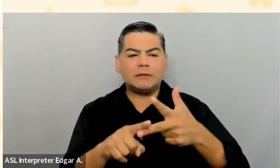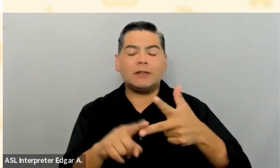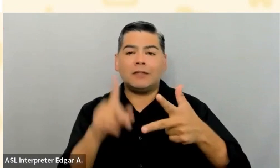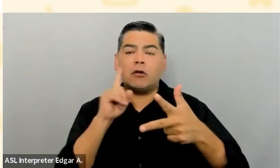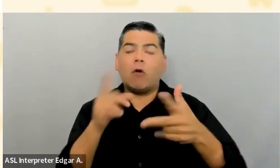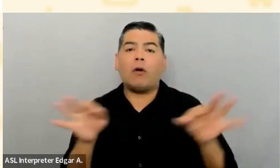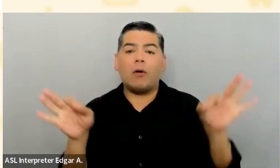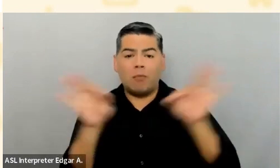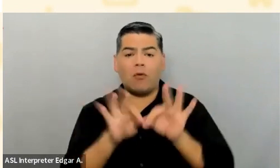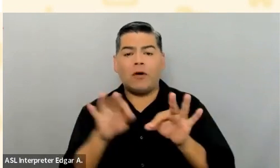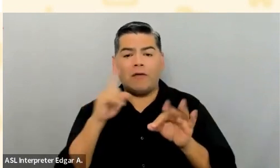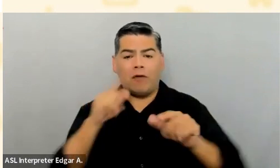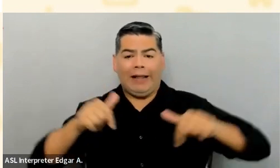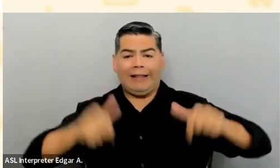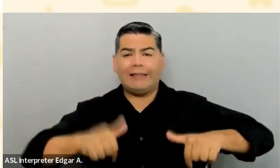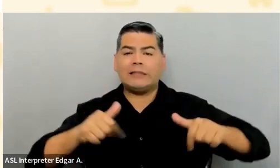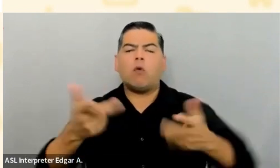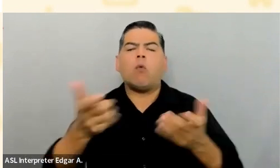lo que estemos usando.